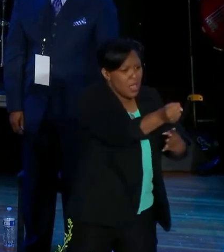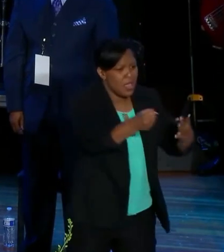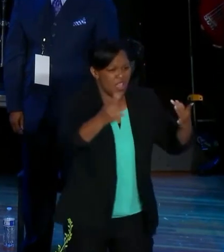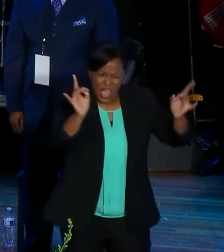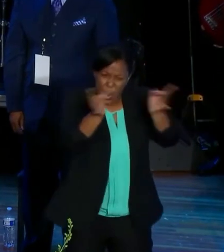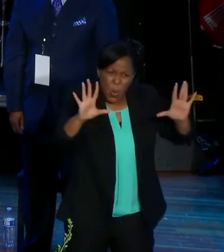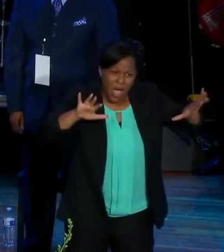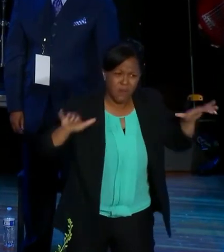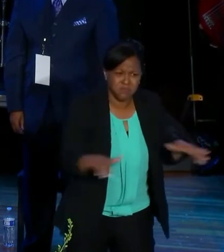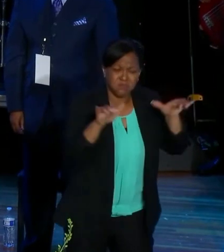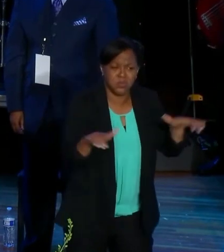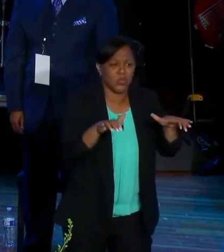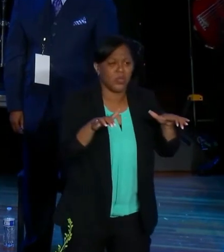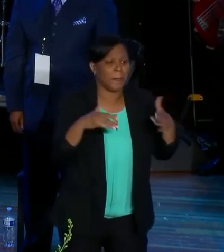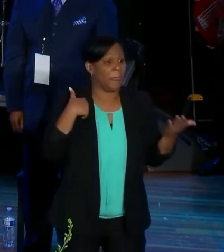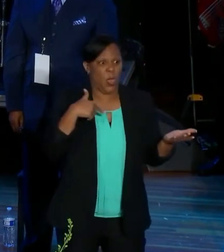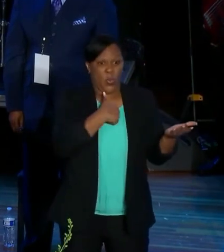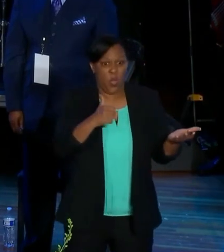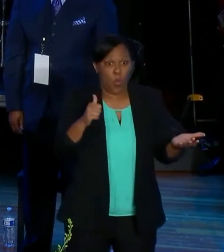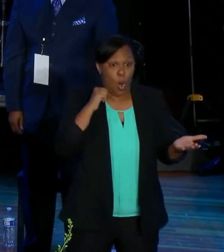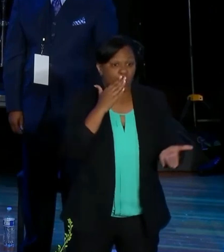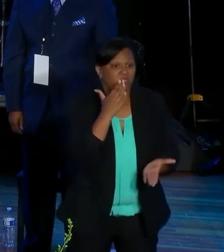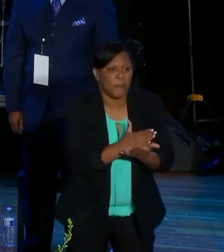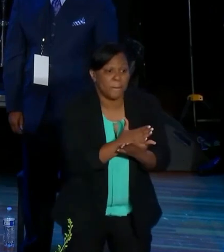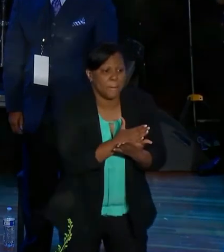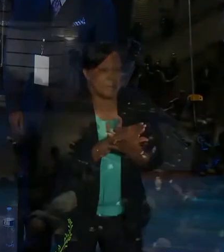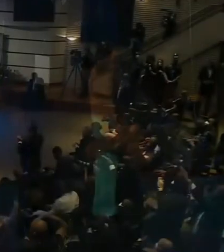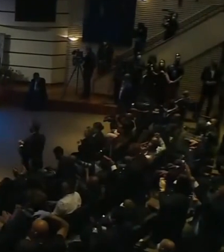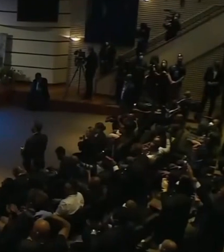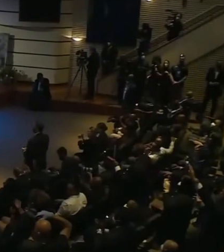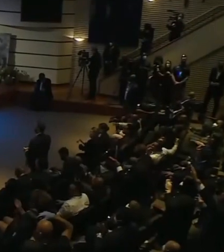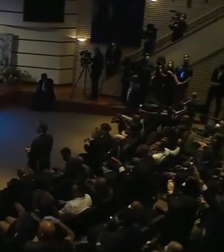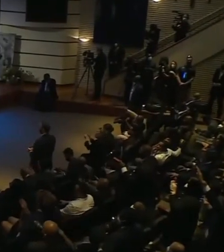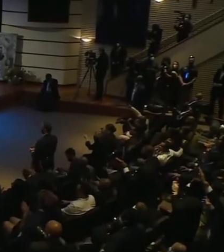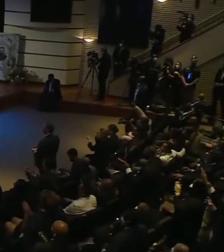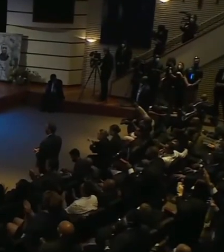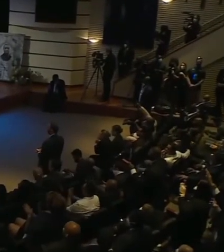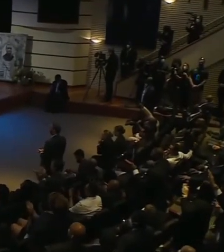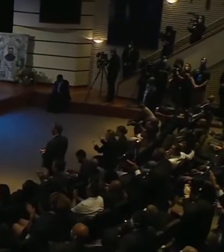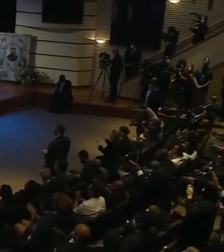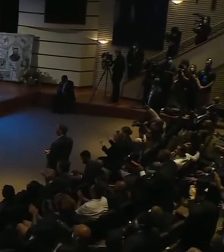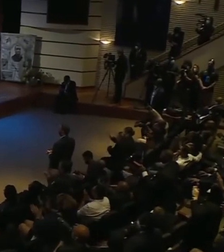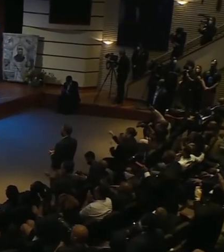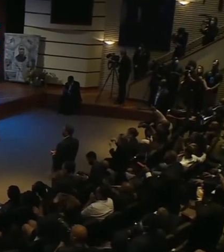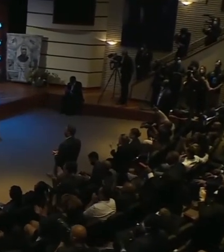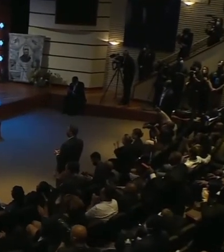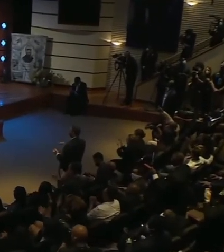Vi kommer att fortsätta till dess att vi har förändrat hela rättssystemet